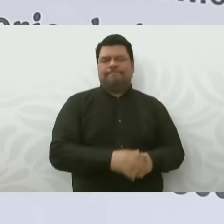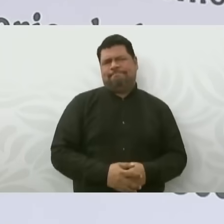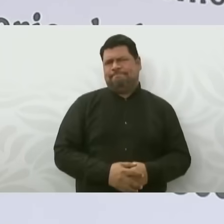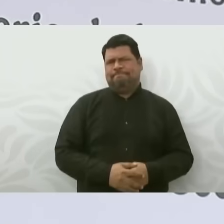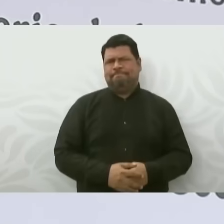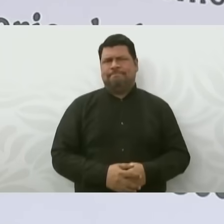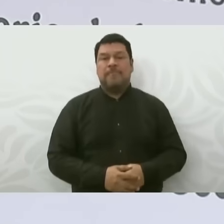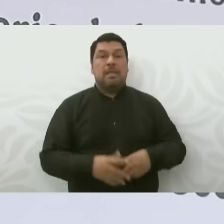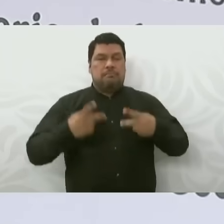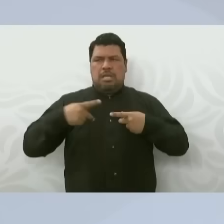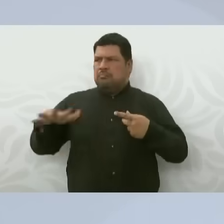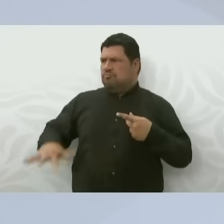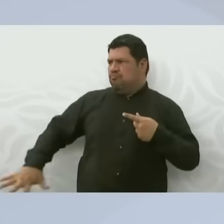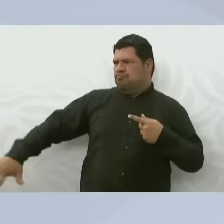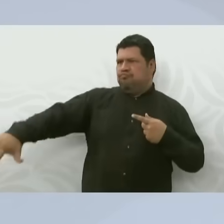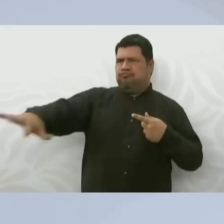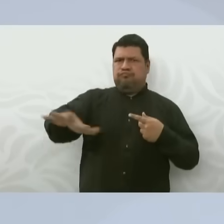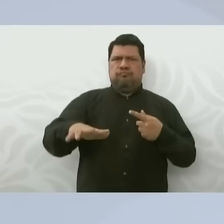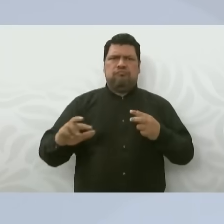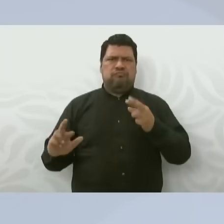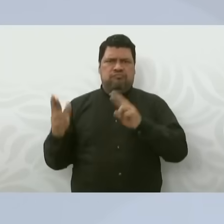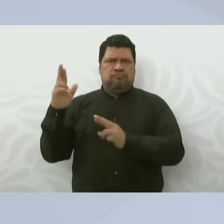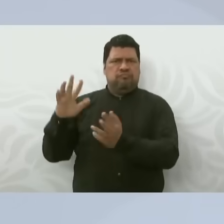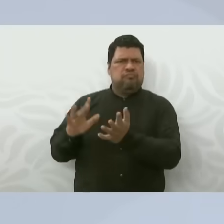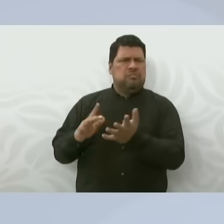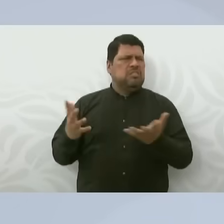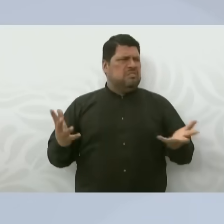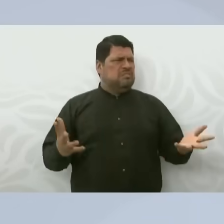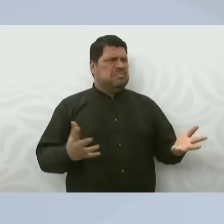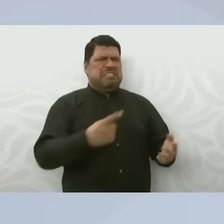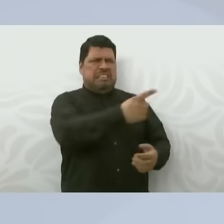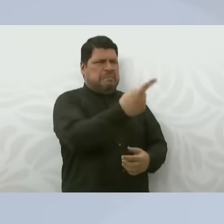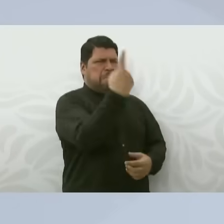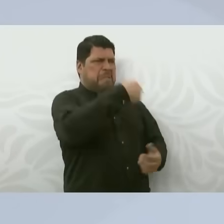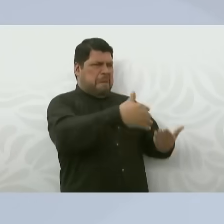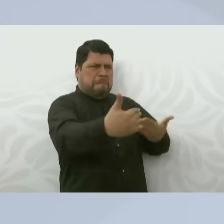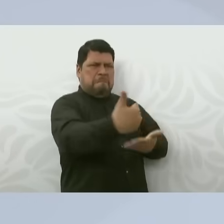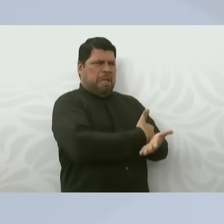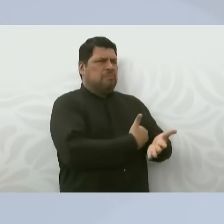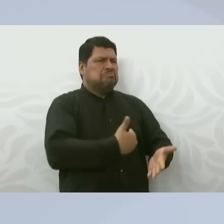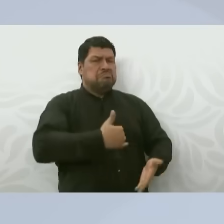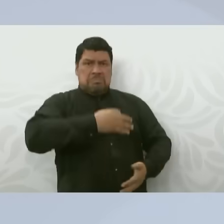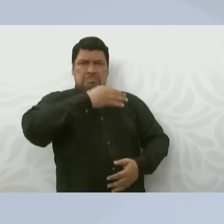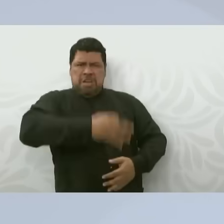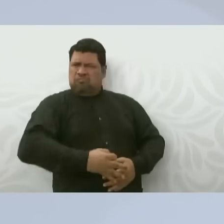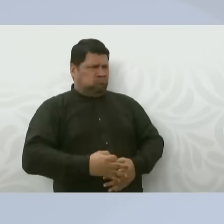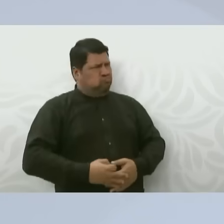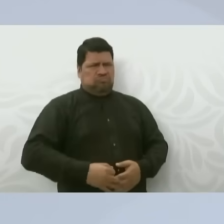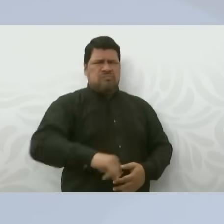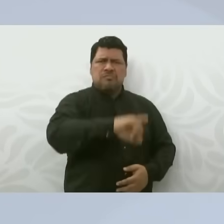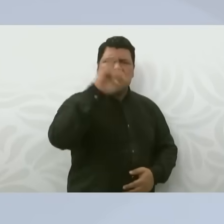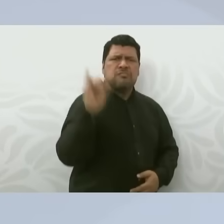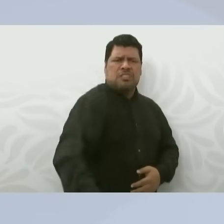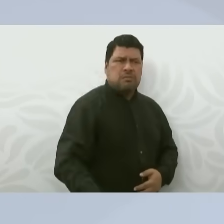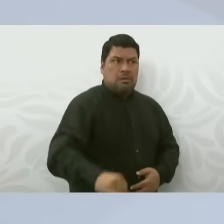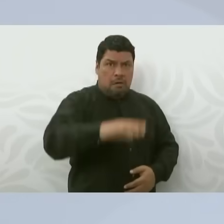los revolucionarios de aquella época accedieron a la invasión nunca estuvieron de acuerdo en